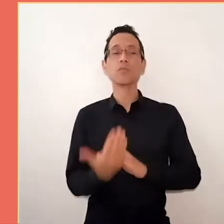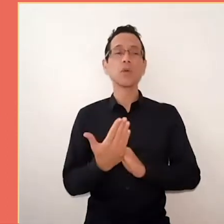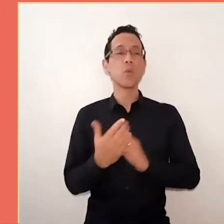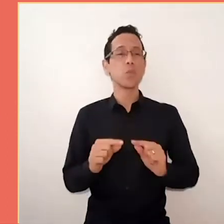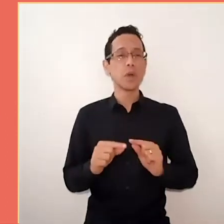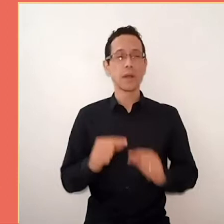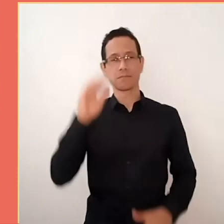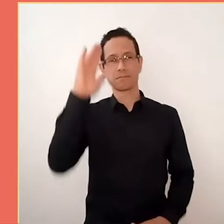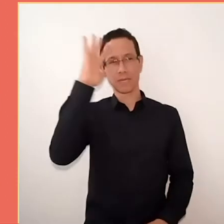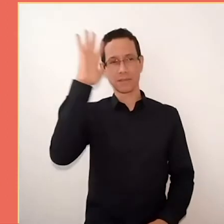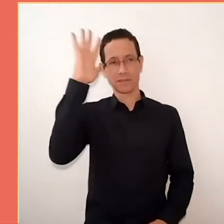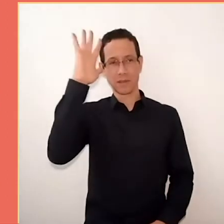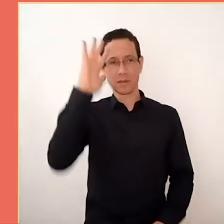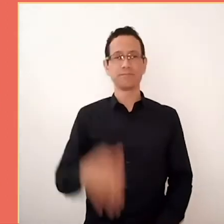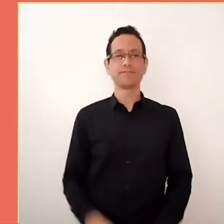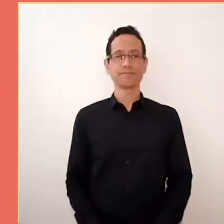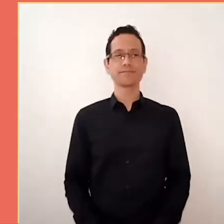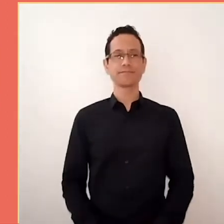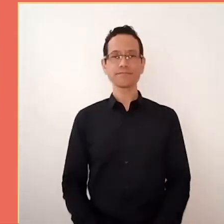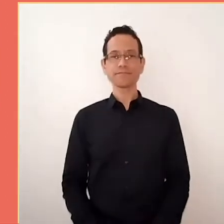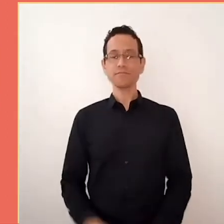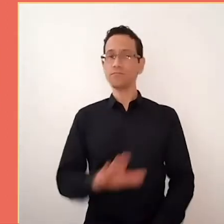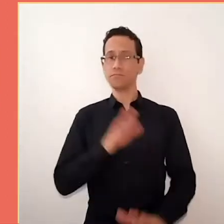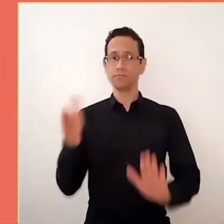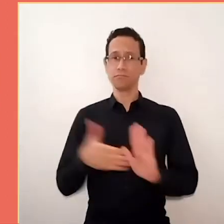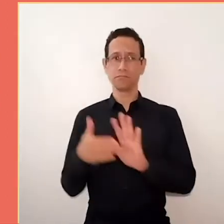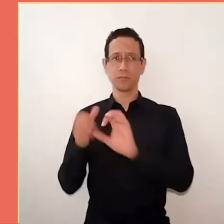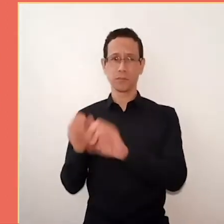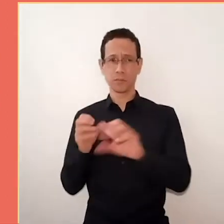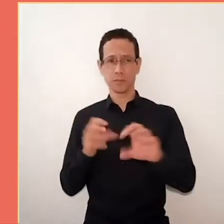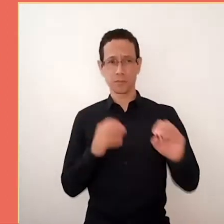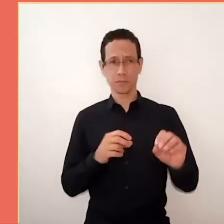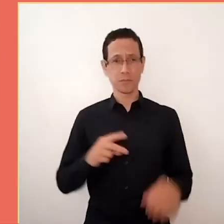Toda educação, a segunda parte, é transformadora